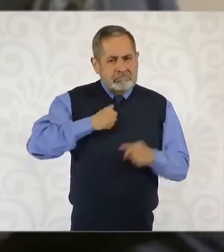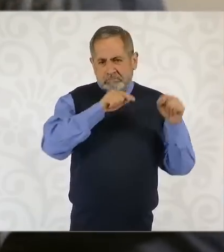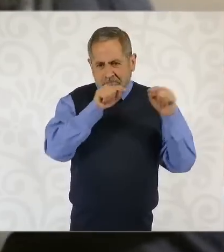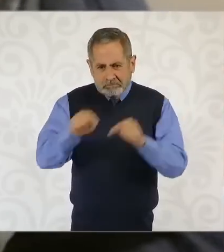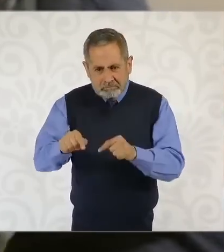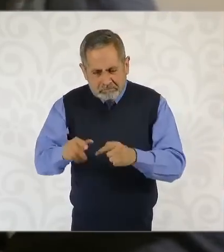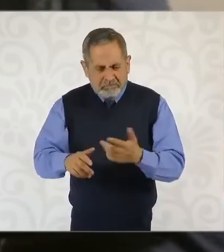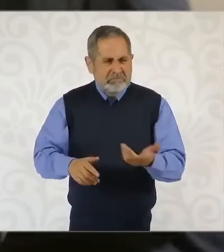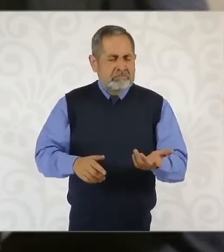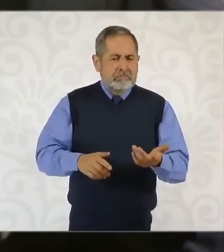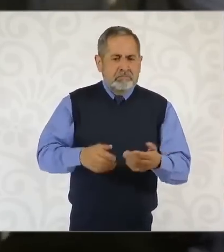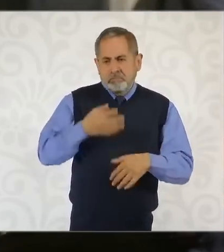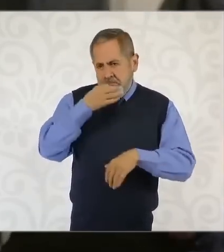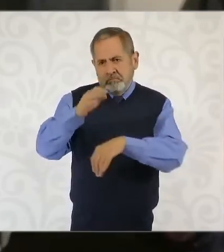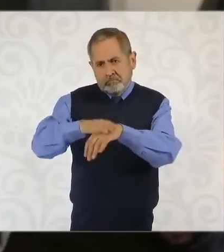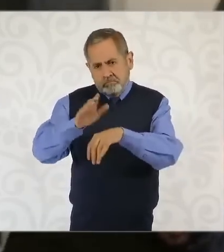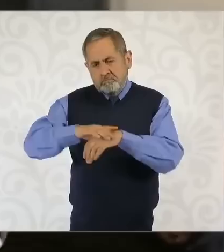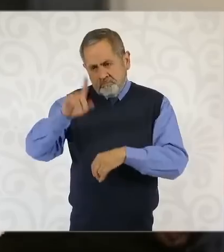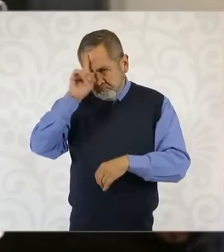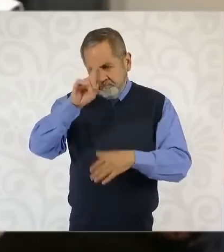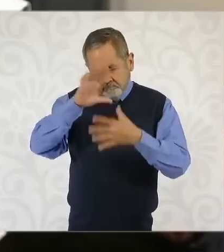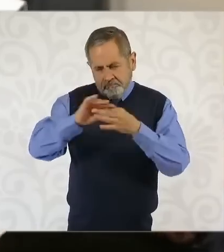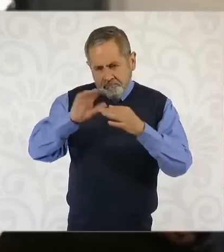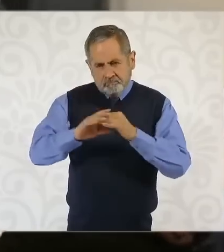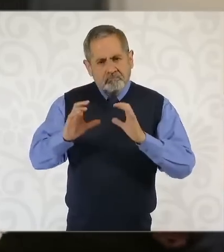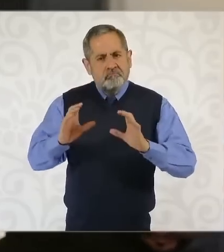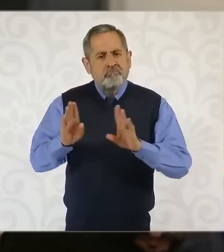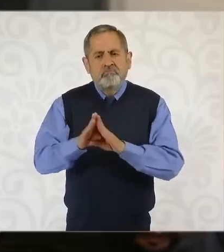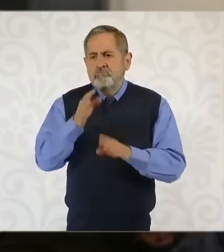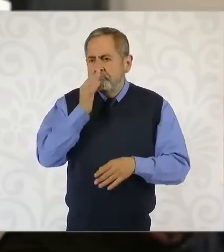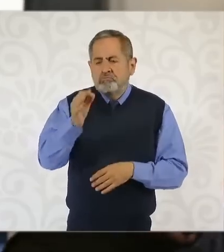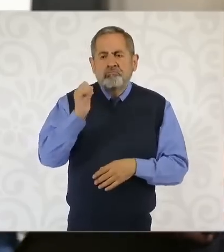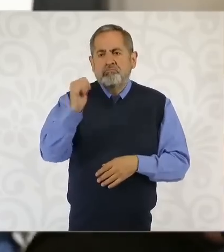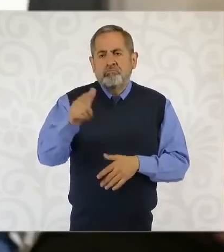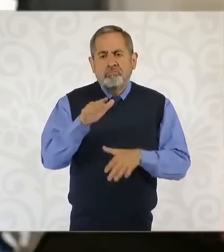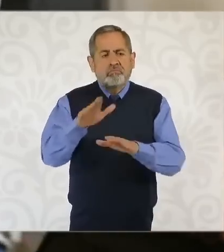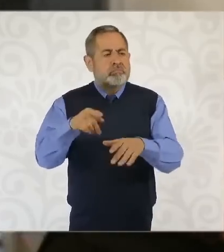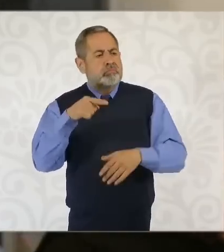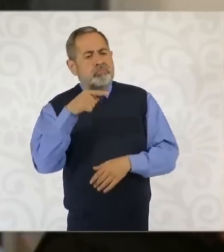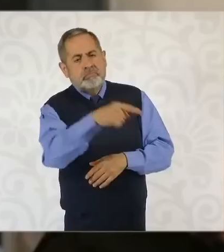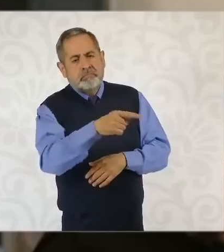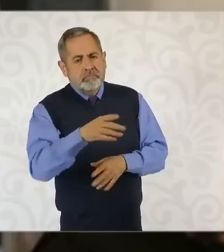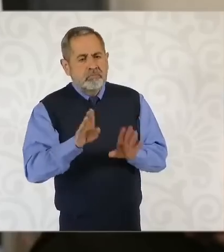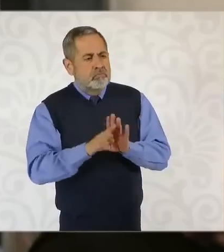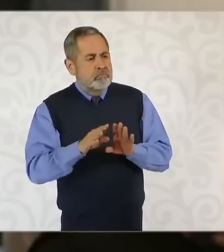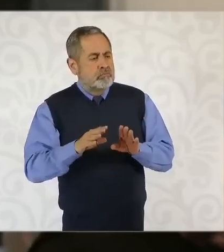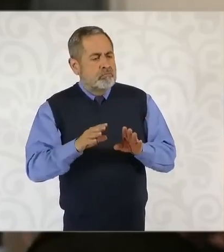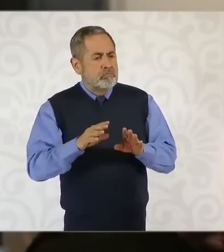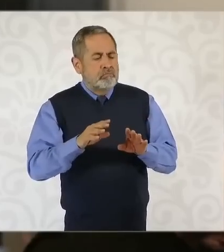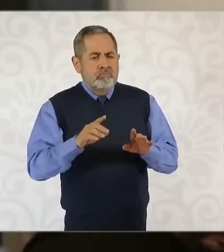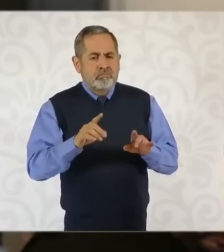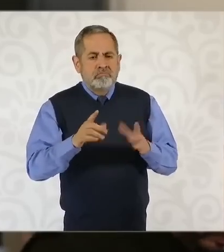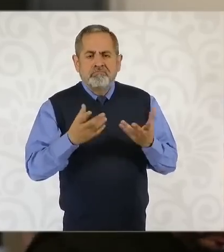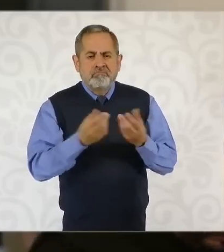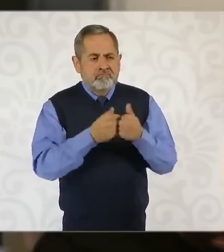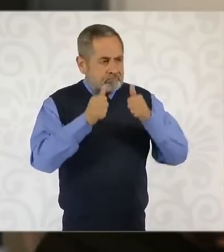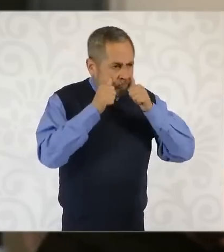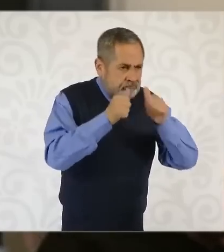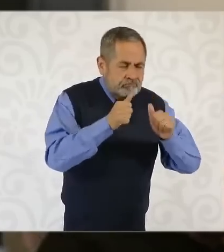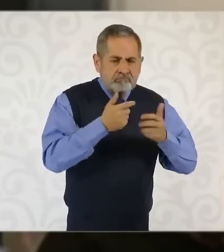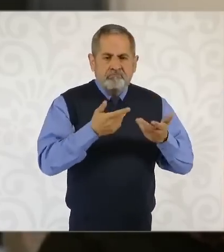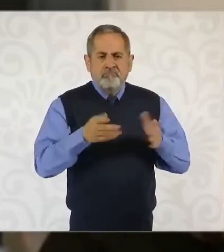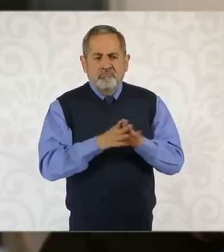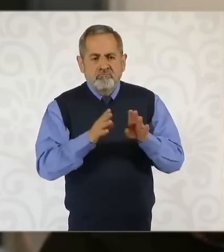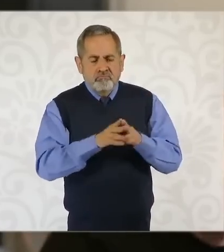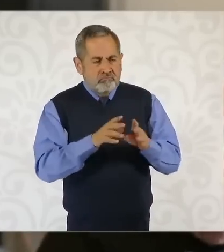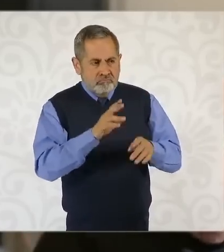podría dirigir algún mensaje en cuanto a Pues cómo tratarlos cómo este atenderlos y cómo este sería